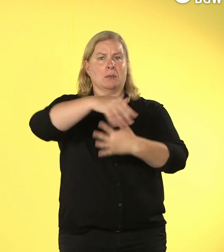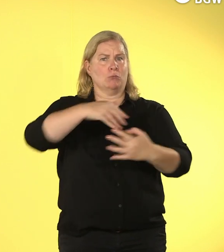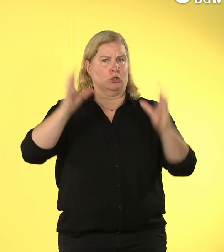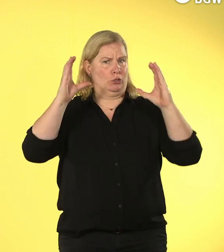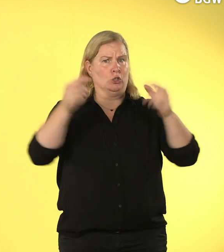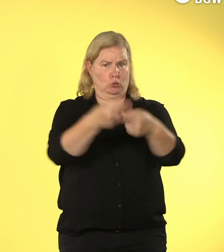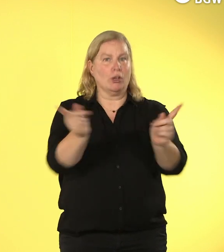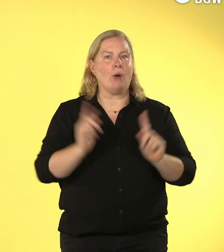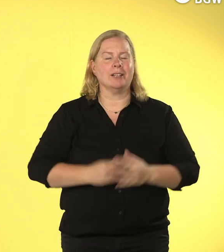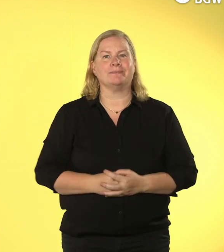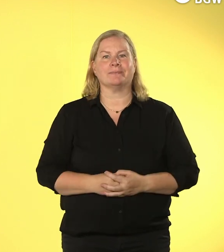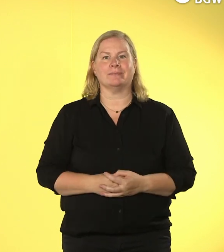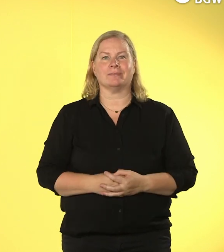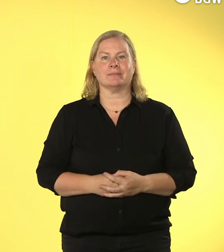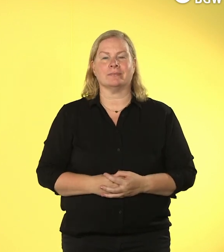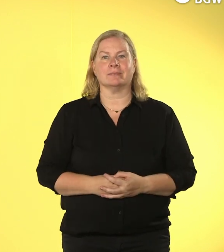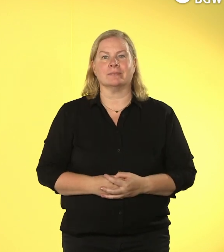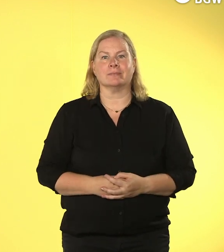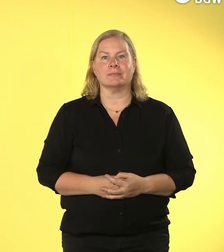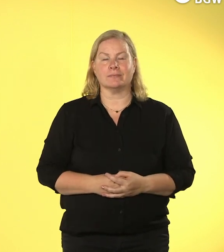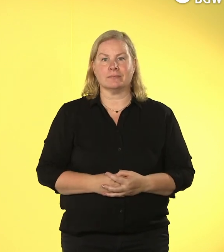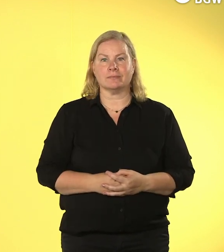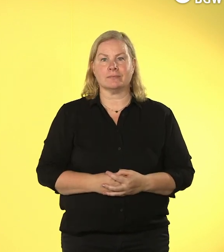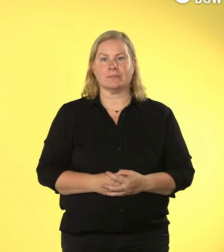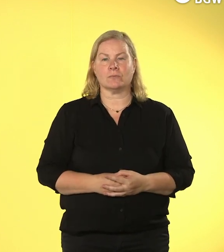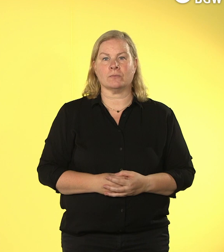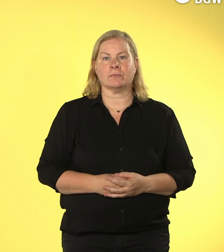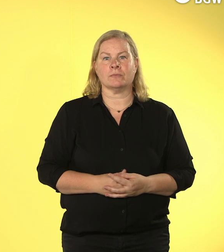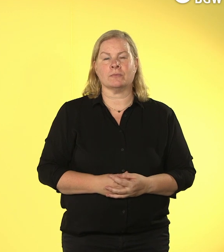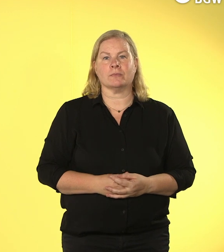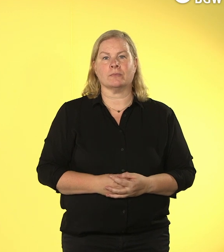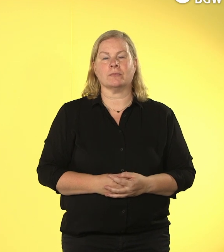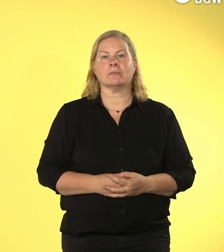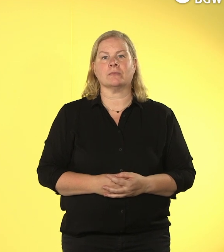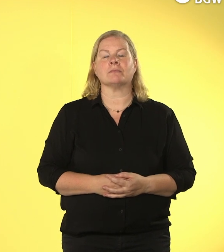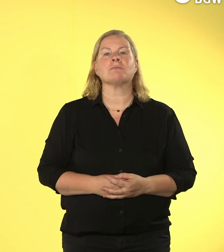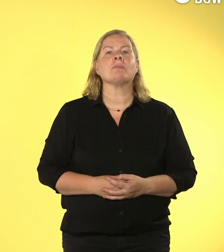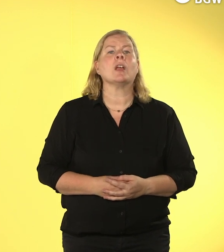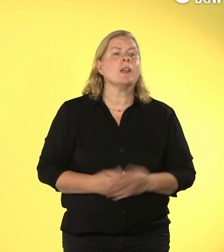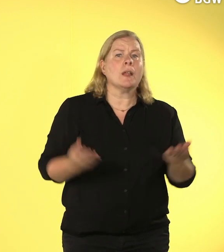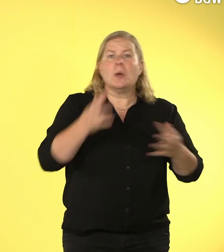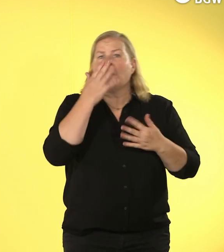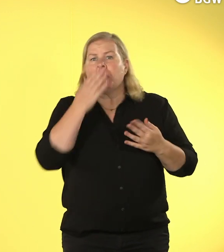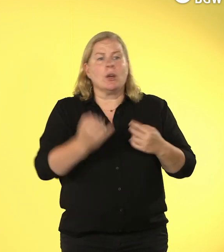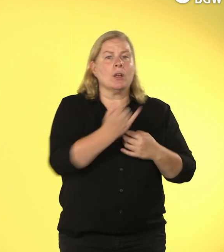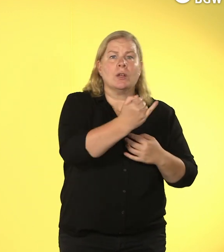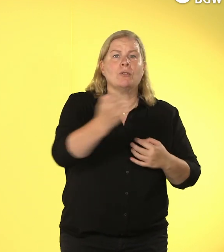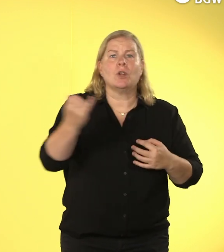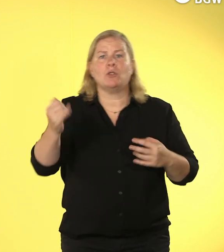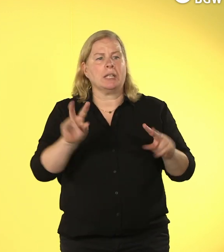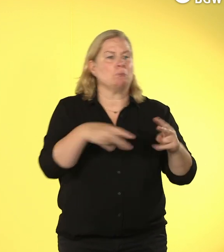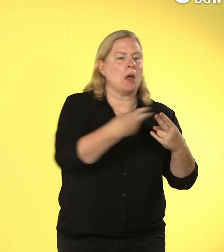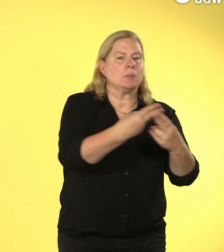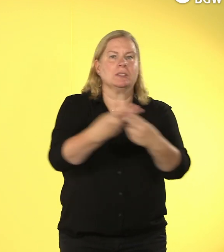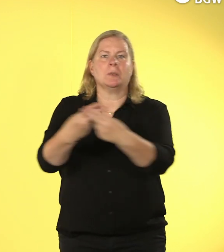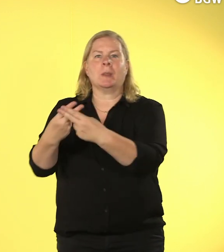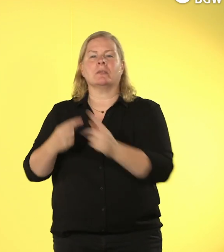Wir versuchen für alle Ebenen den Konsens herzustellen